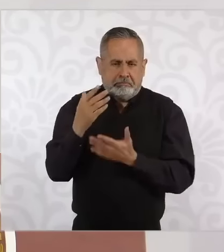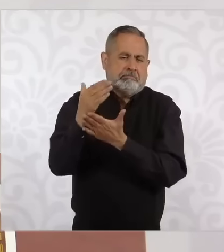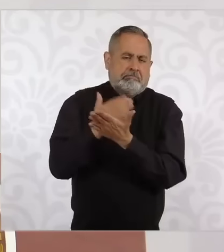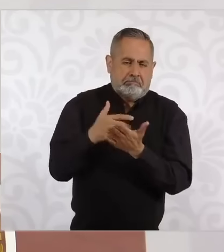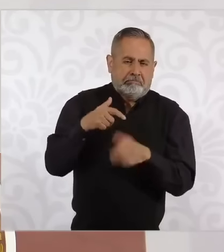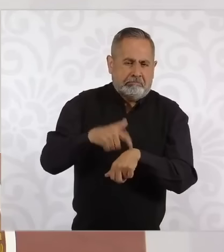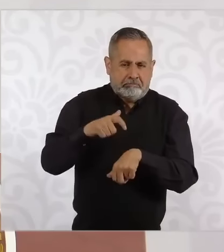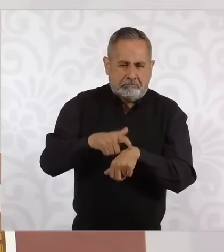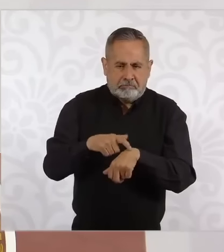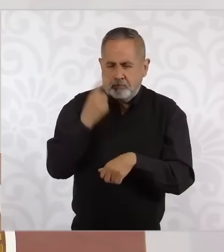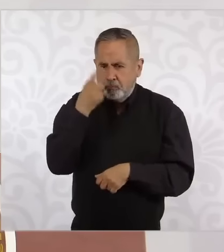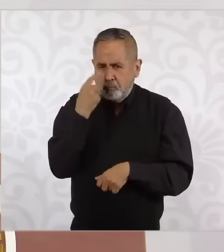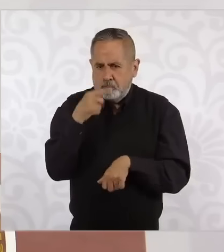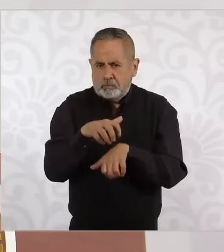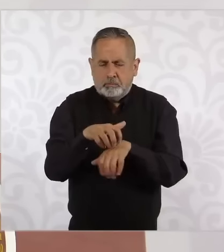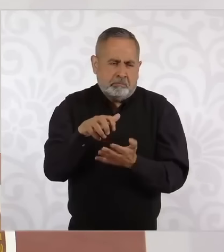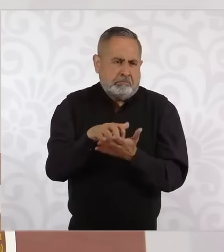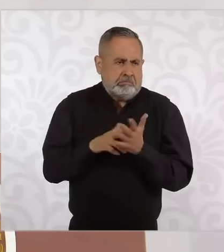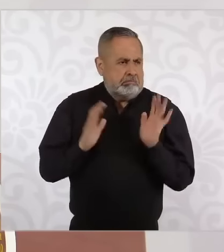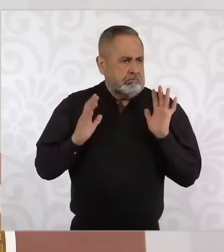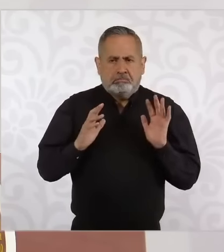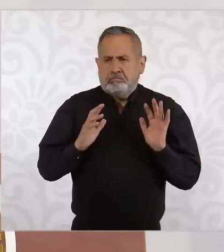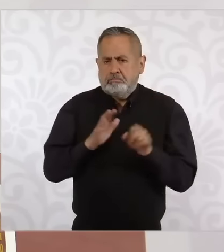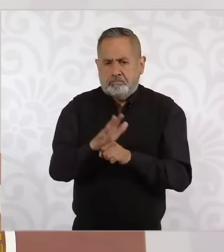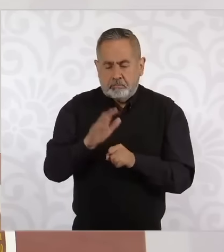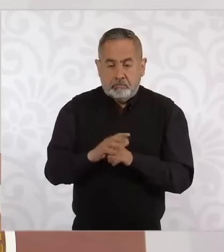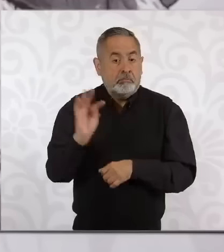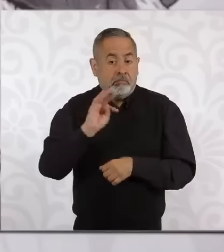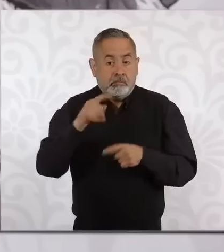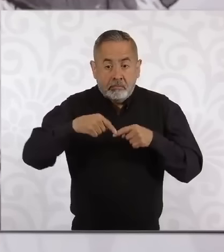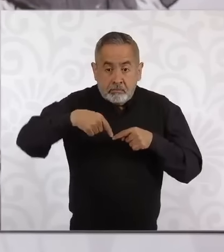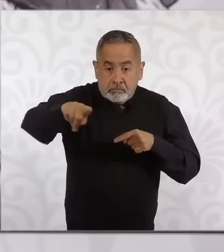te vas a ahorrar una hora como persona. Si vas a trabajar, pues esa hora la dedicas a